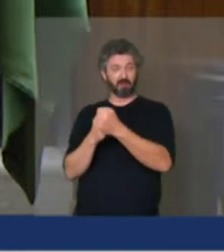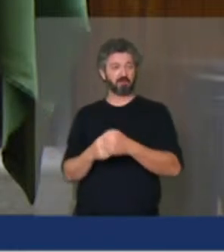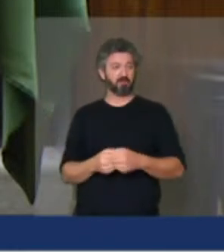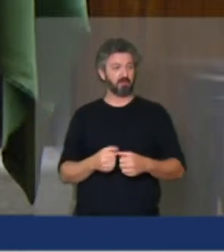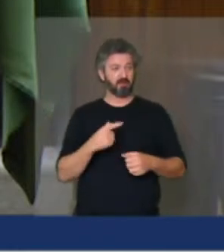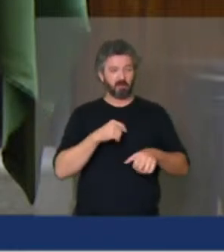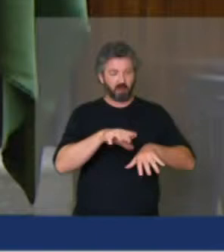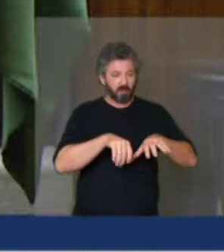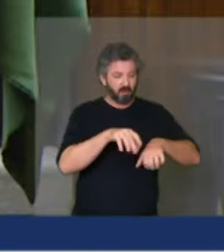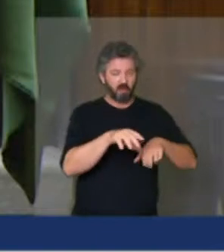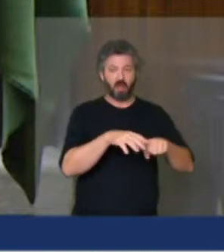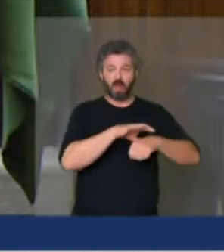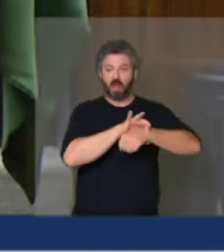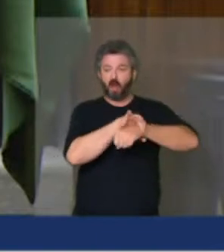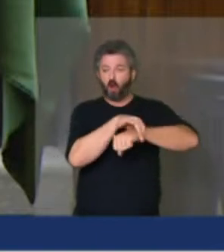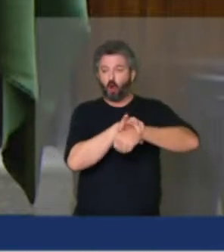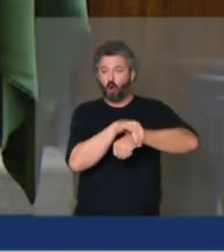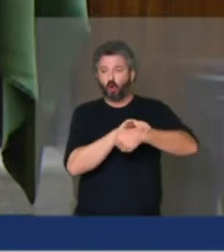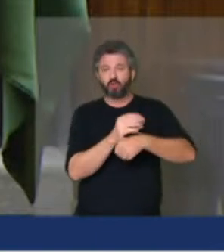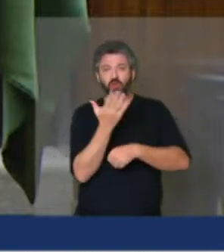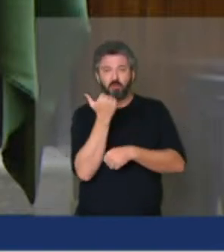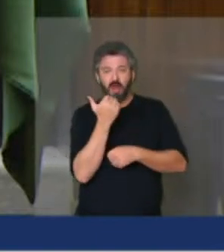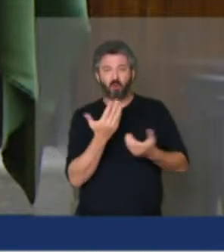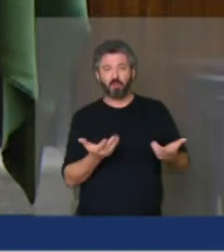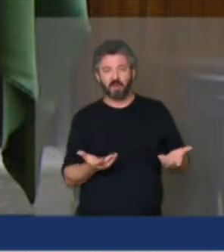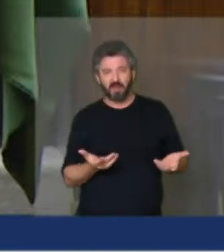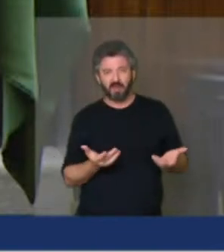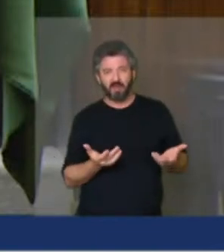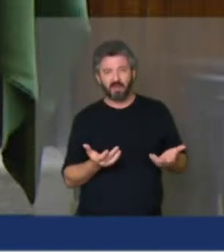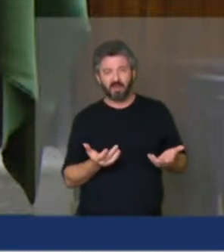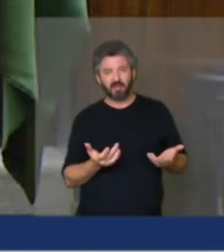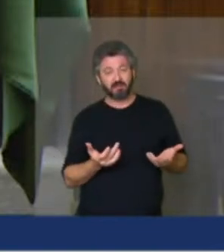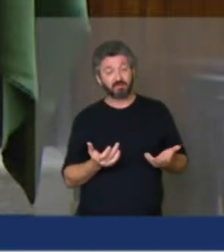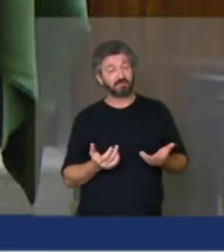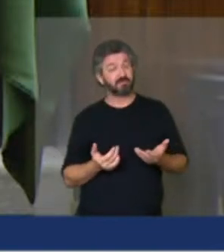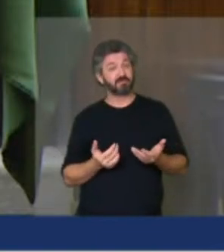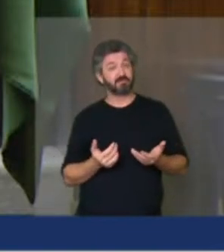DE OSSO. É BOM LEMBRAR... AOS DEPUTADOS QUE VOTARAM CONTRA O REQUERIMENTO, OU QUE QUEREM VOTAR CONTRA O REQUERIMENTO DE